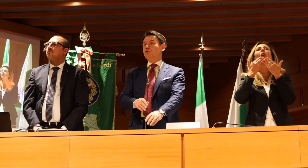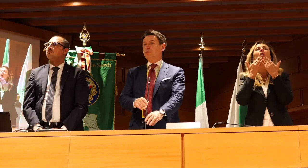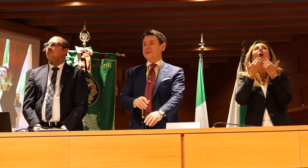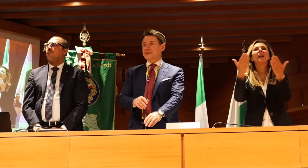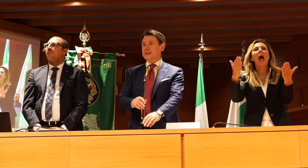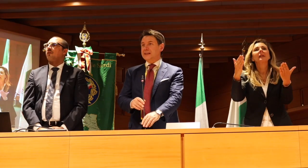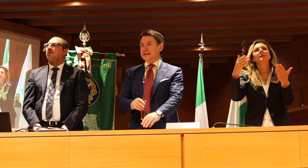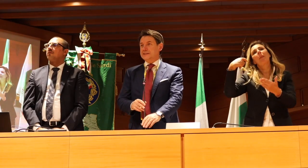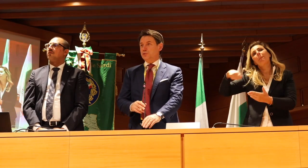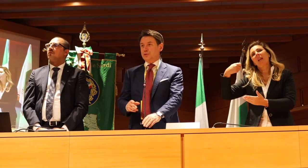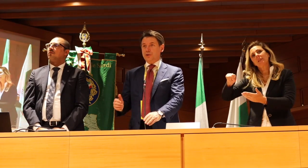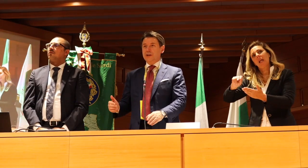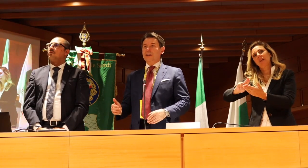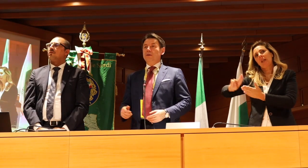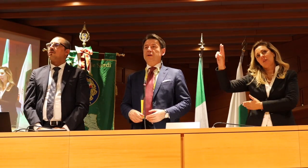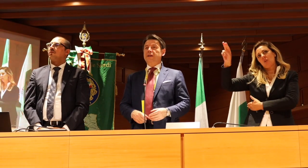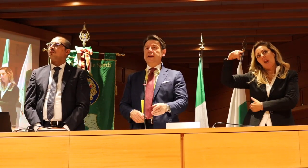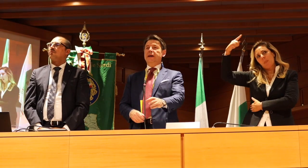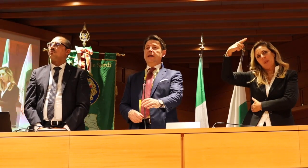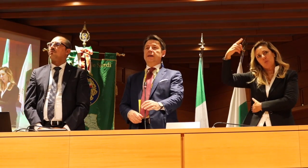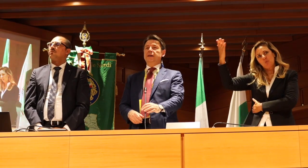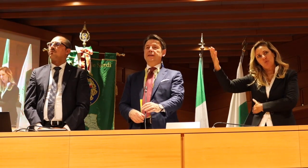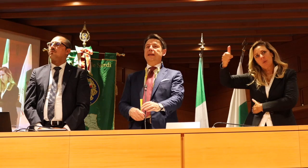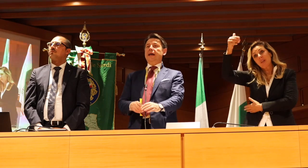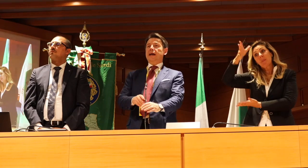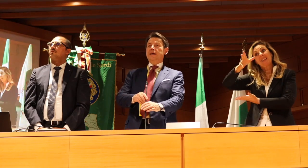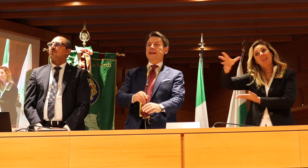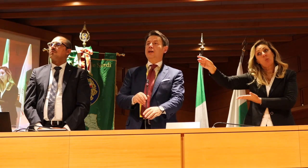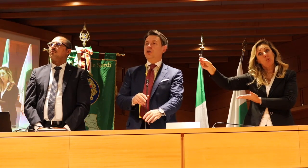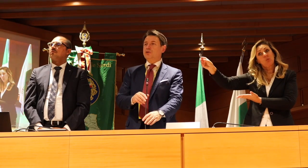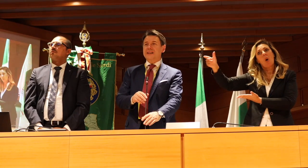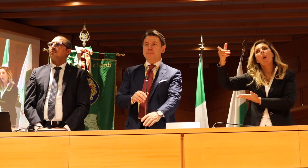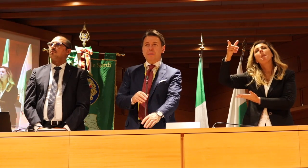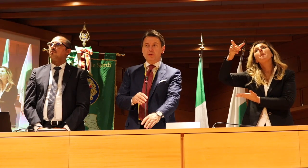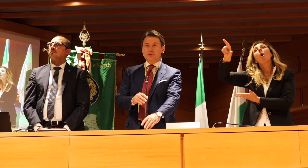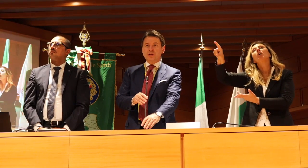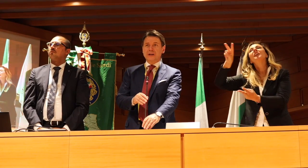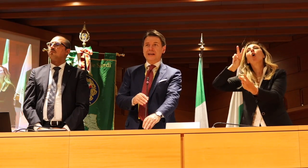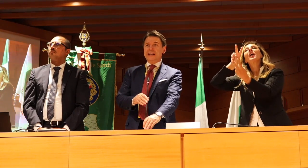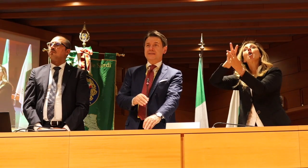Ringrazio il vostro Presidente Nazionale perché negli incontri che abbiamo avuto è